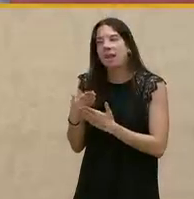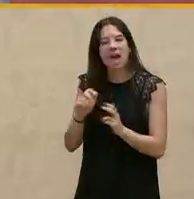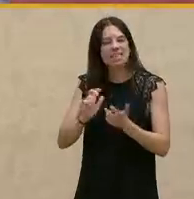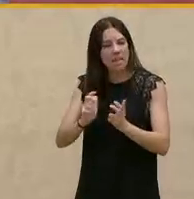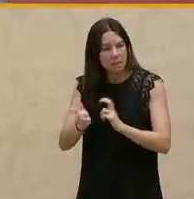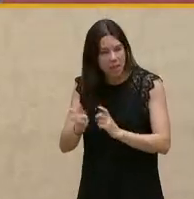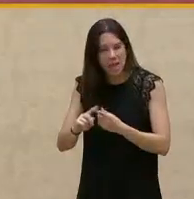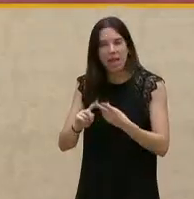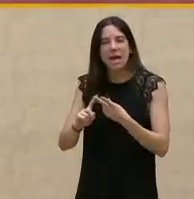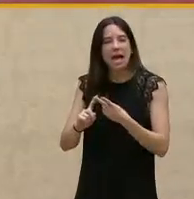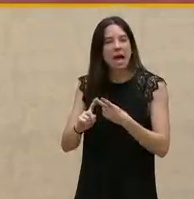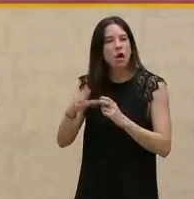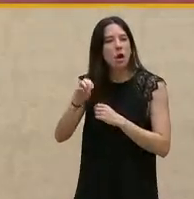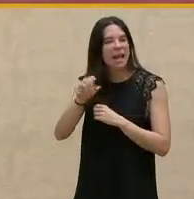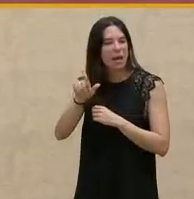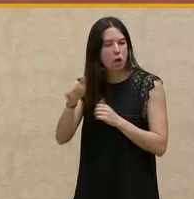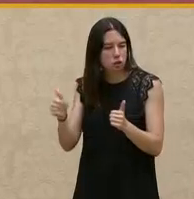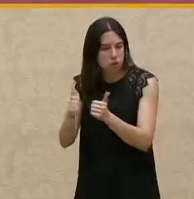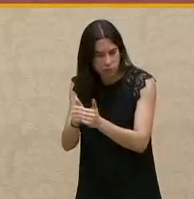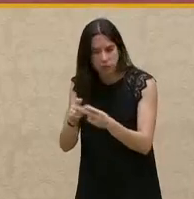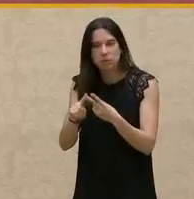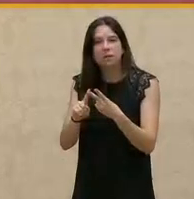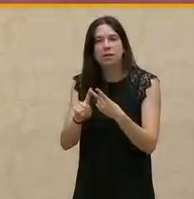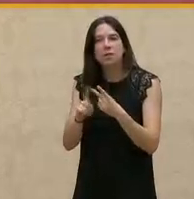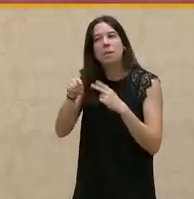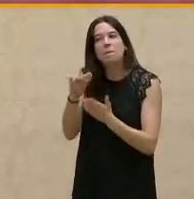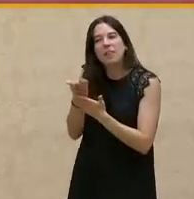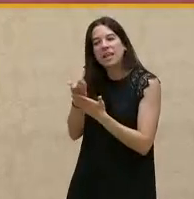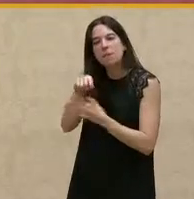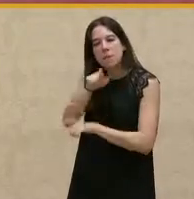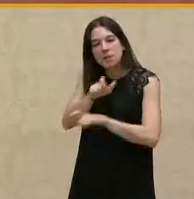a esos Copilot y demás, que tengan también en consideración a las personas con discapacidad